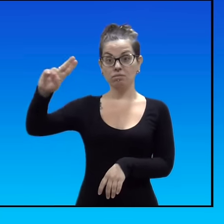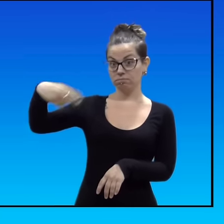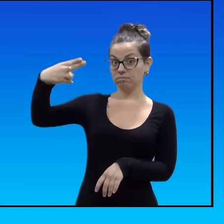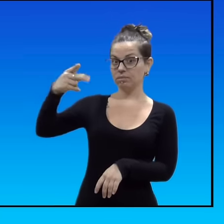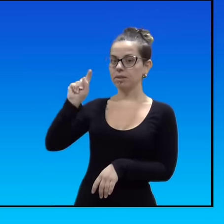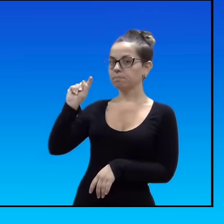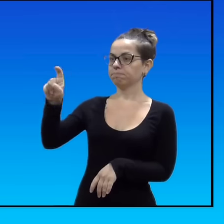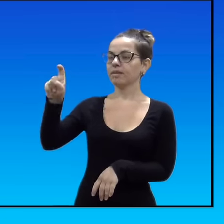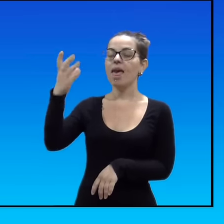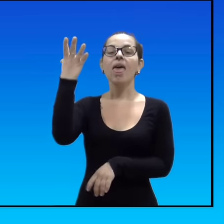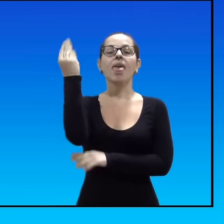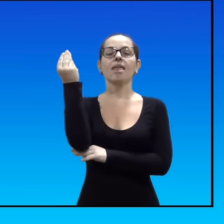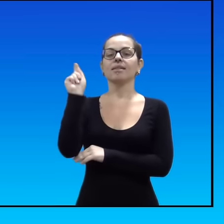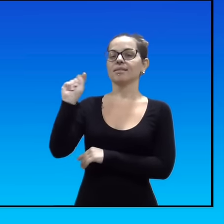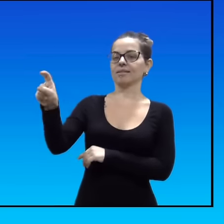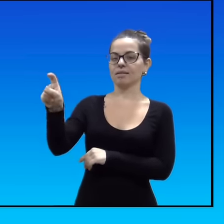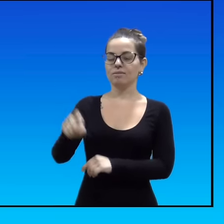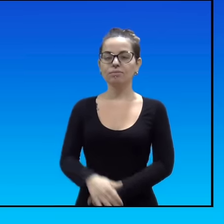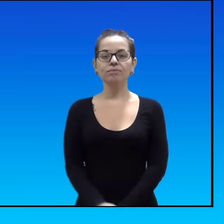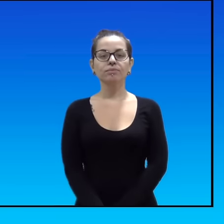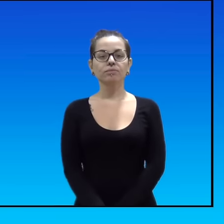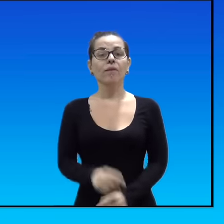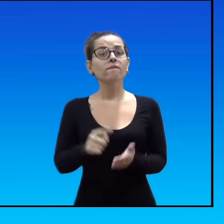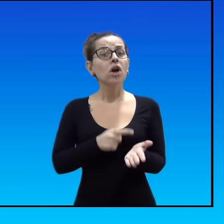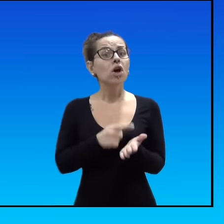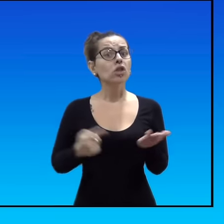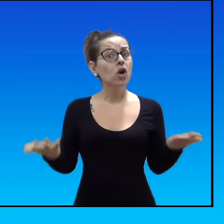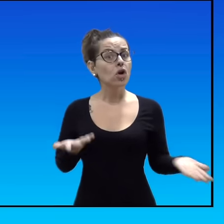A questo punto clicca sul banner ENS e vota: